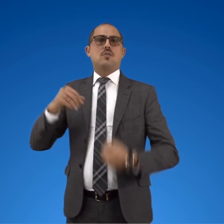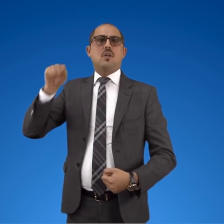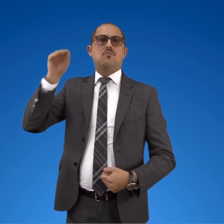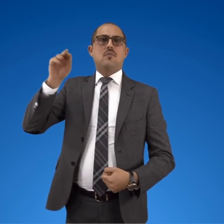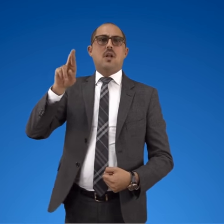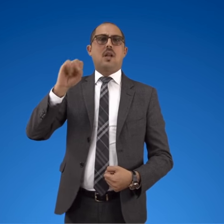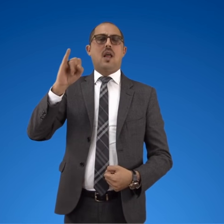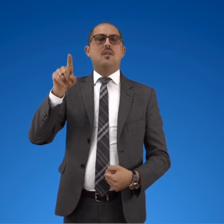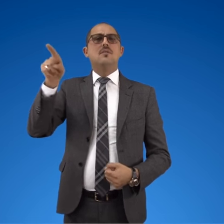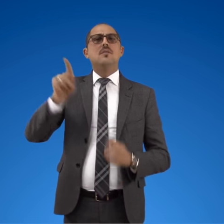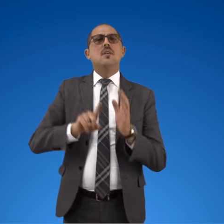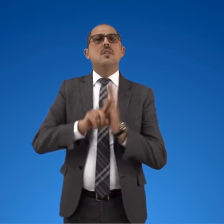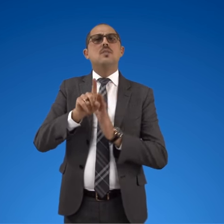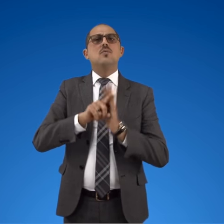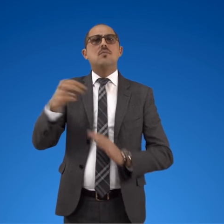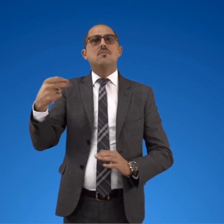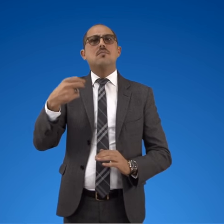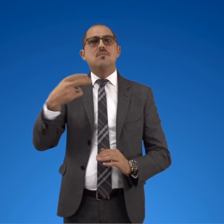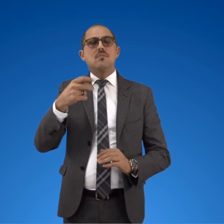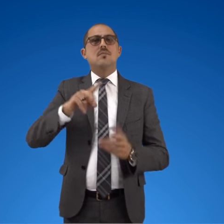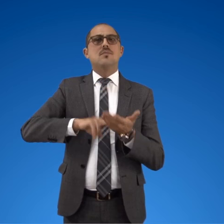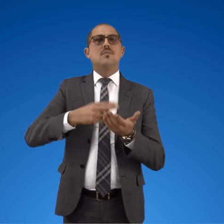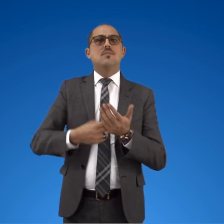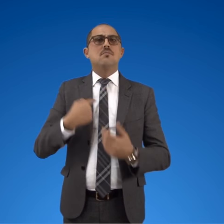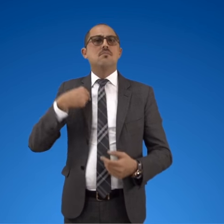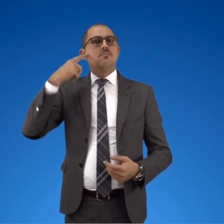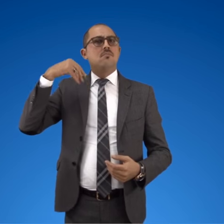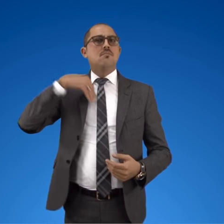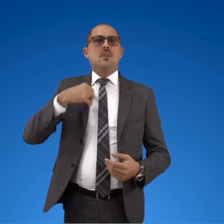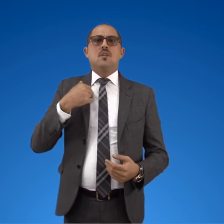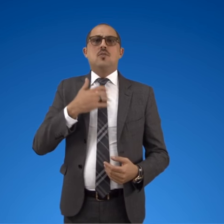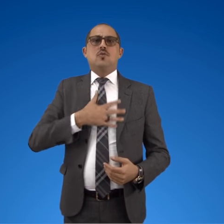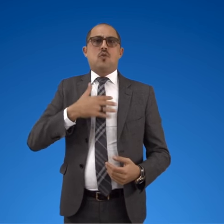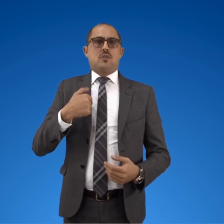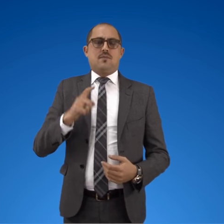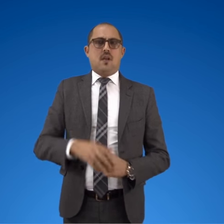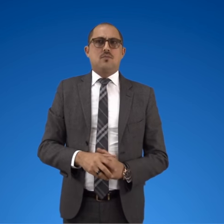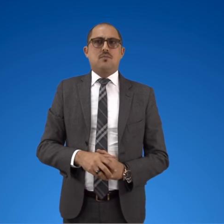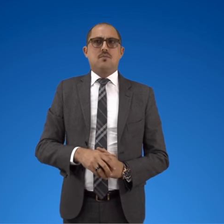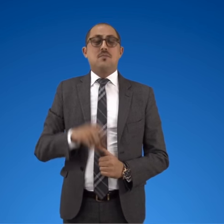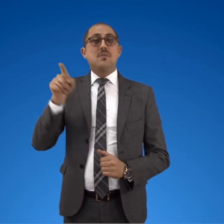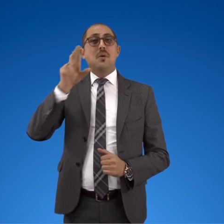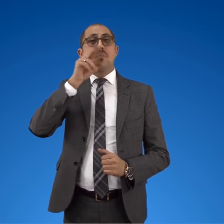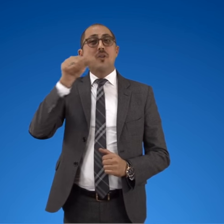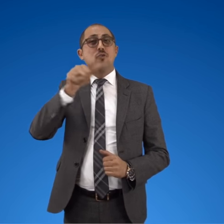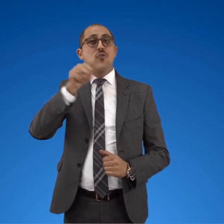per la protesta della mancata sottotitolazione e interprete LIS, non sono soddisfatto.